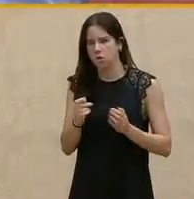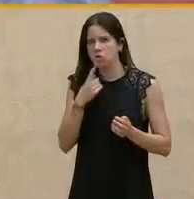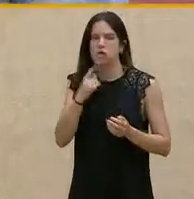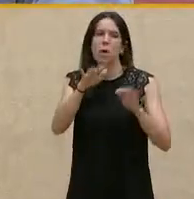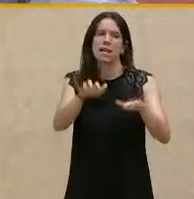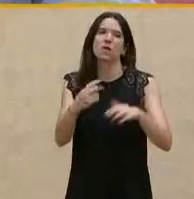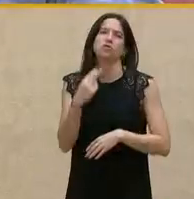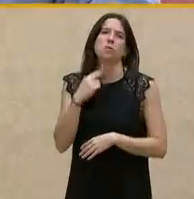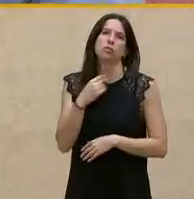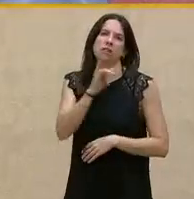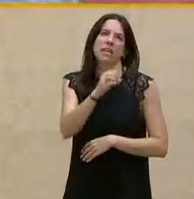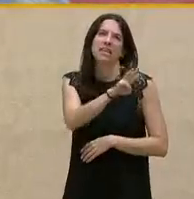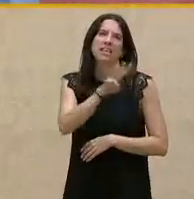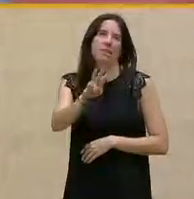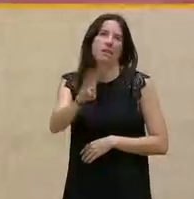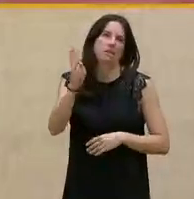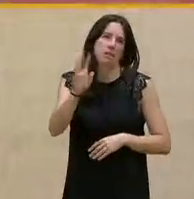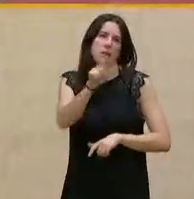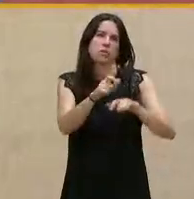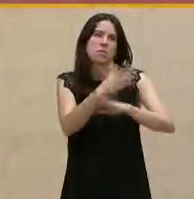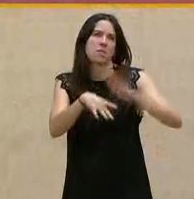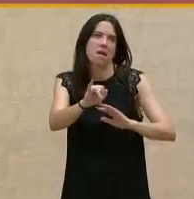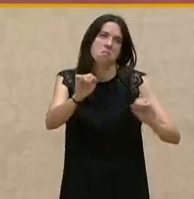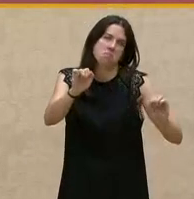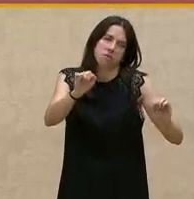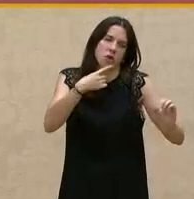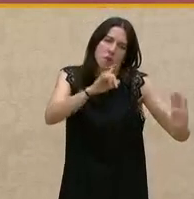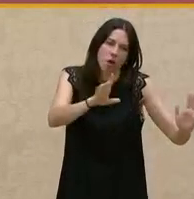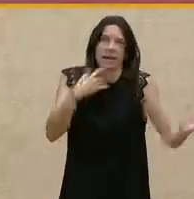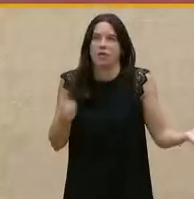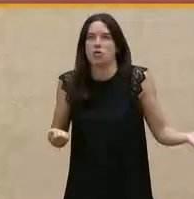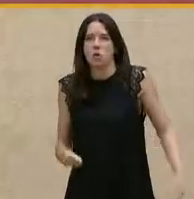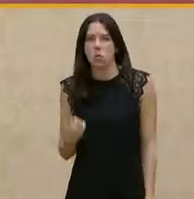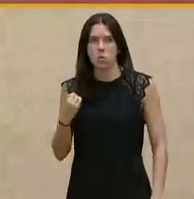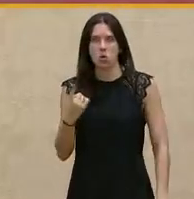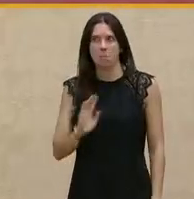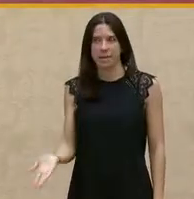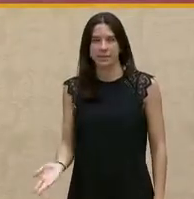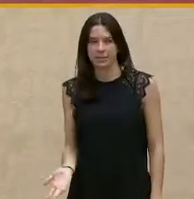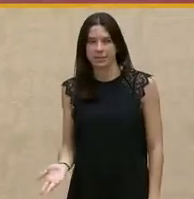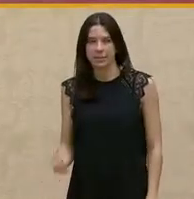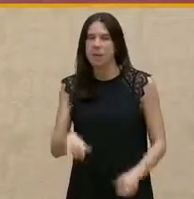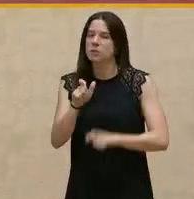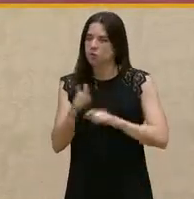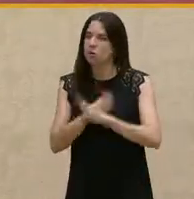pero podía haber una mayor participación de las personas con discapacidad en política.